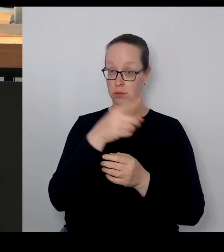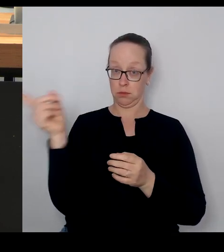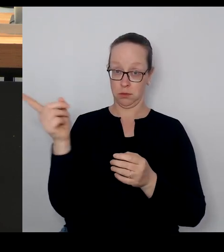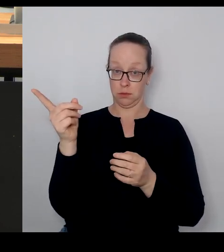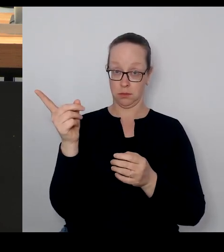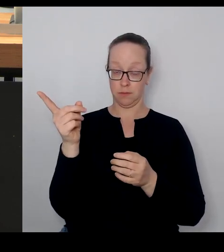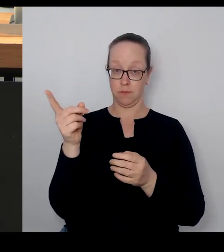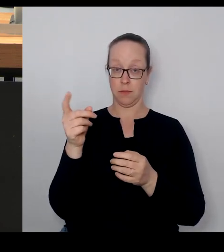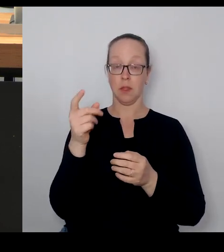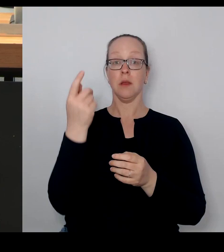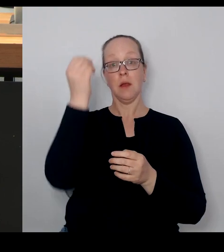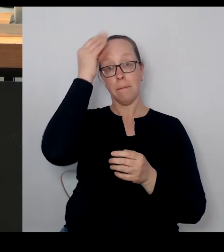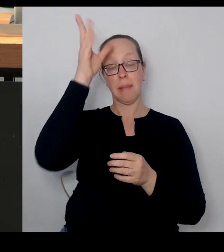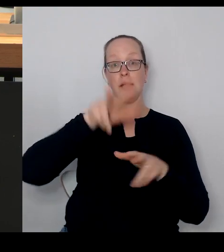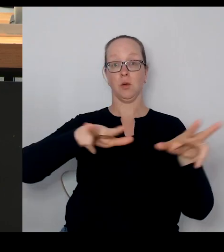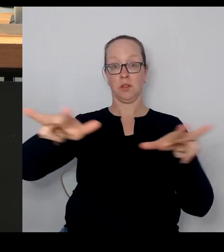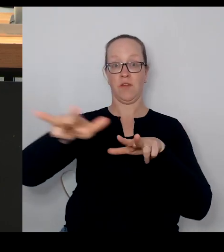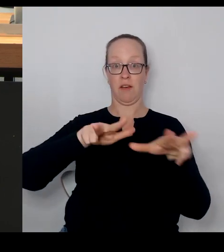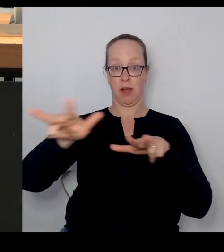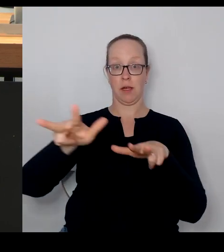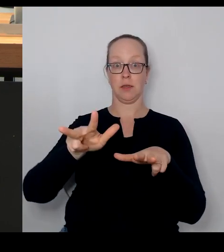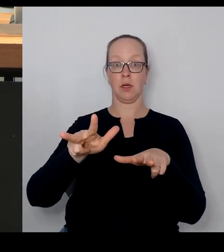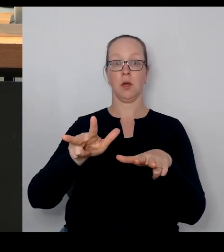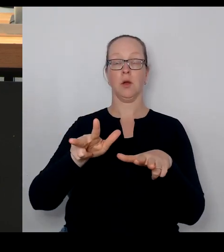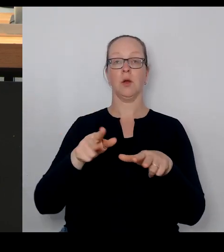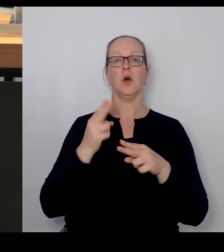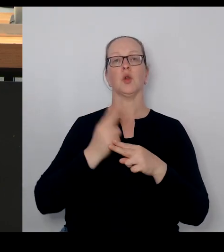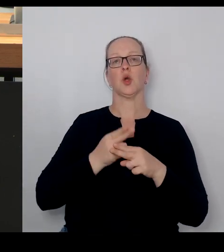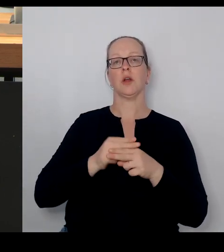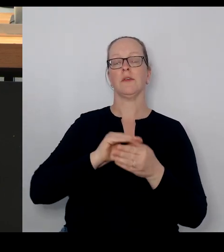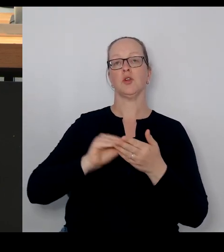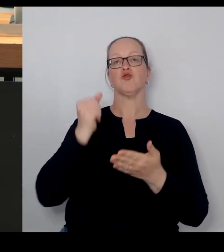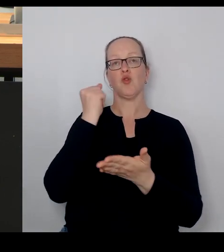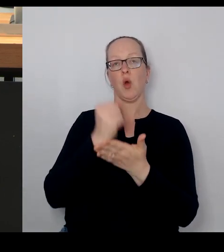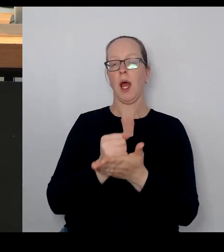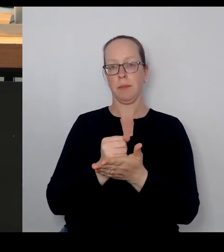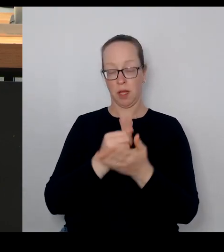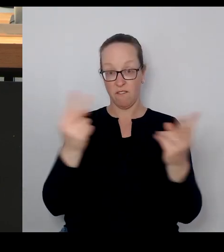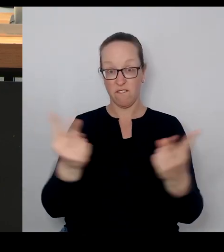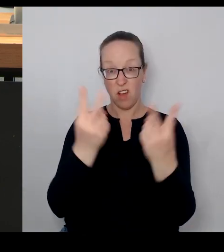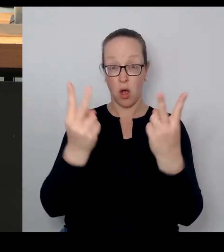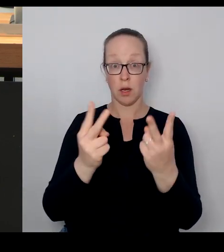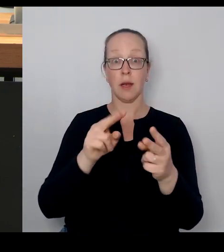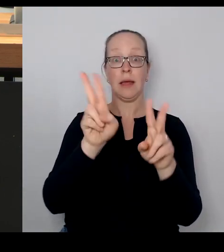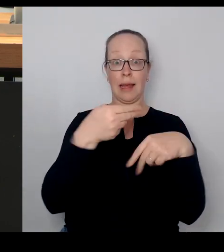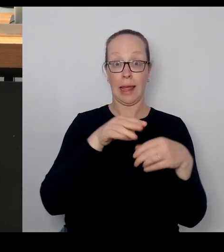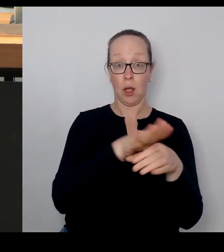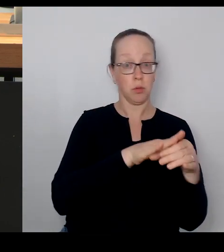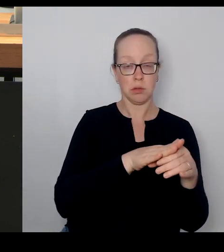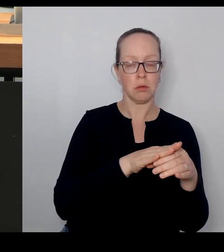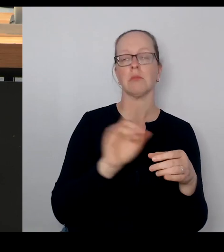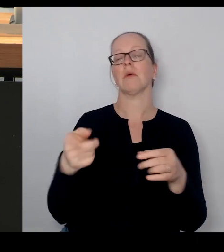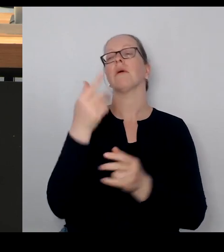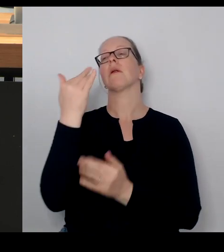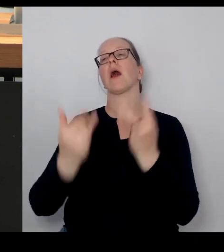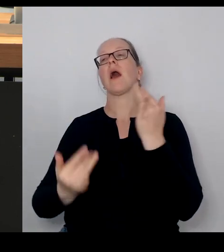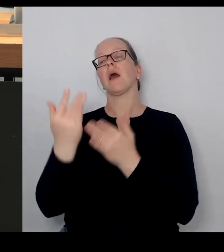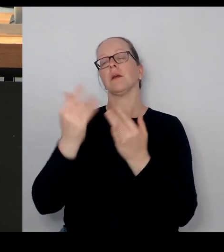mit Milchmädchenrechnungen, wie teuer das alles sei. Ich halte das für völlig unseriös, was uns da vorgelegt wird an Zahlen.